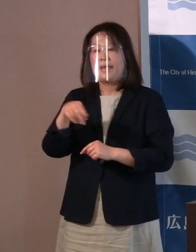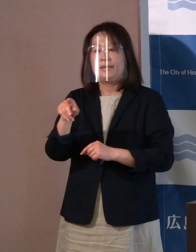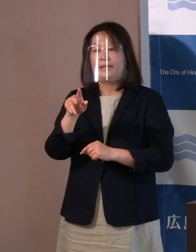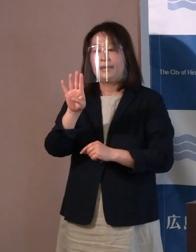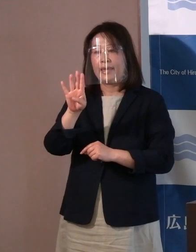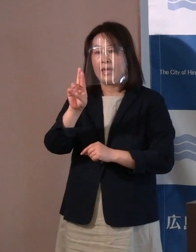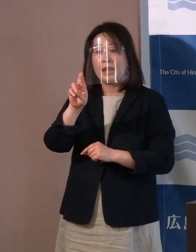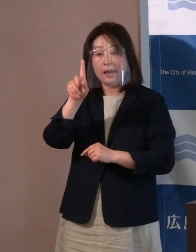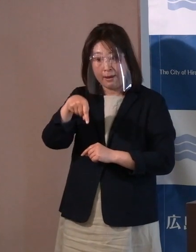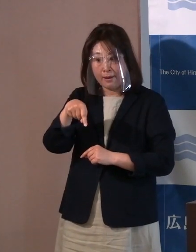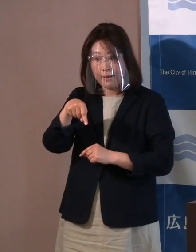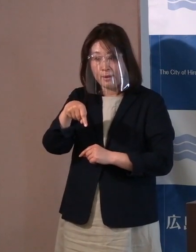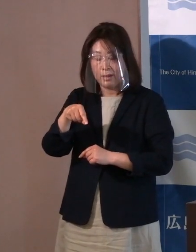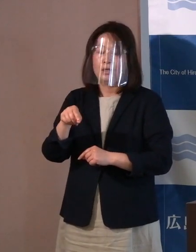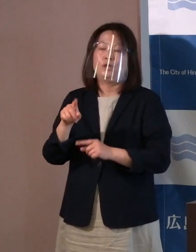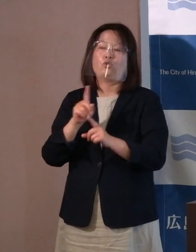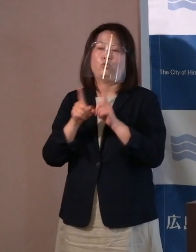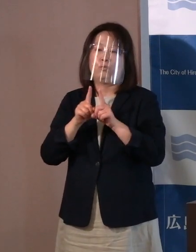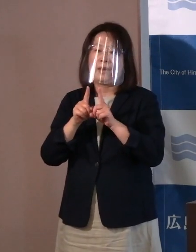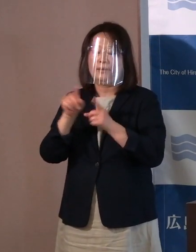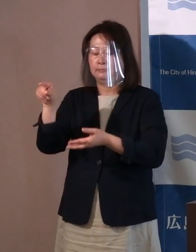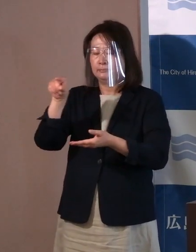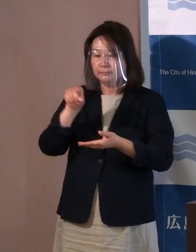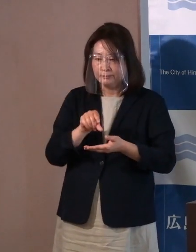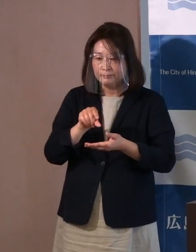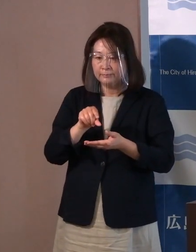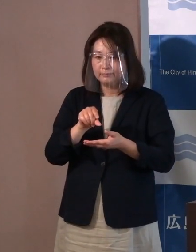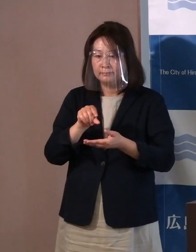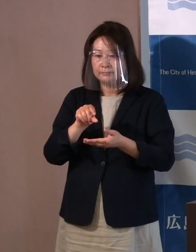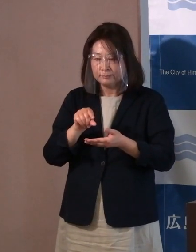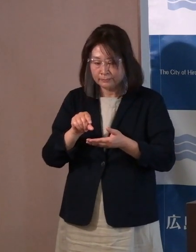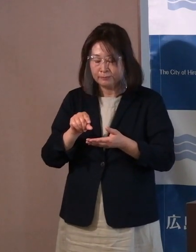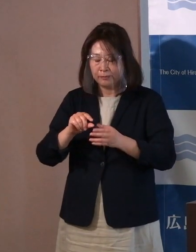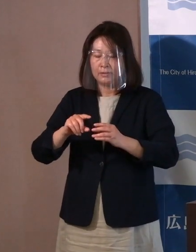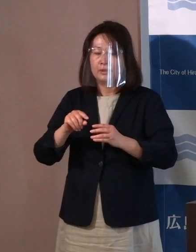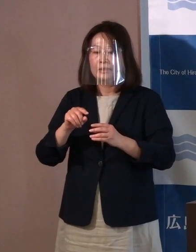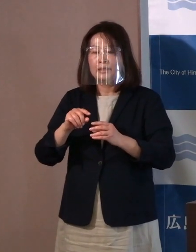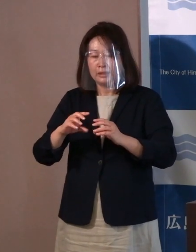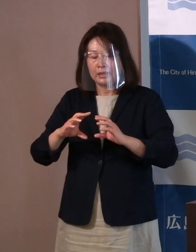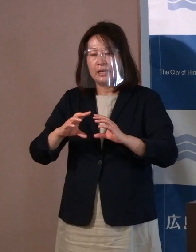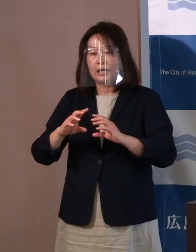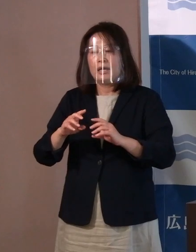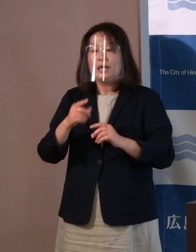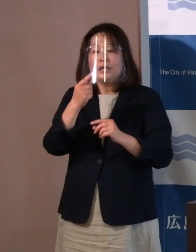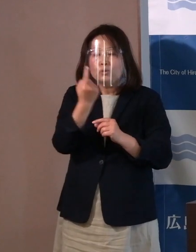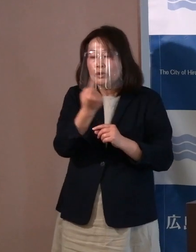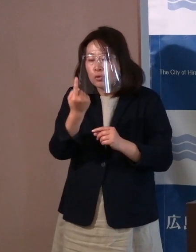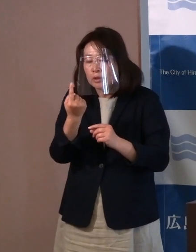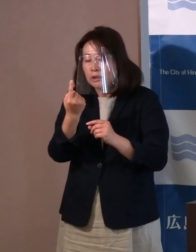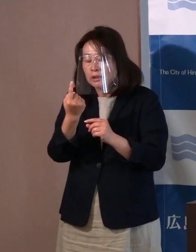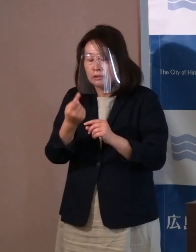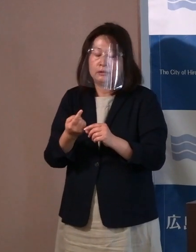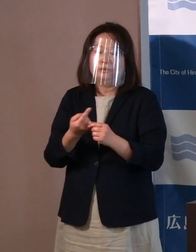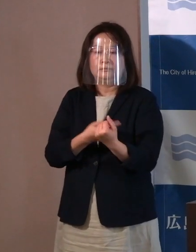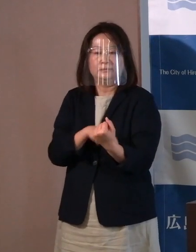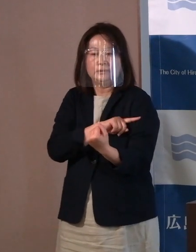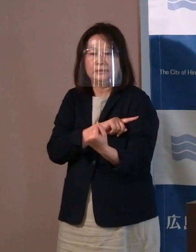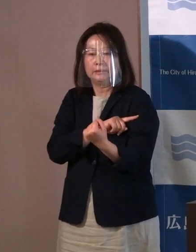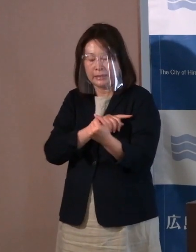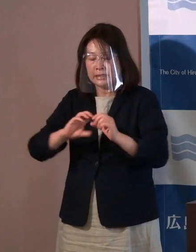個々の力の結集が､世界を動かす 原動力となり得ることを示すとともに､